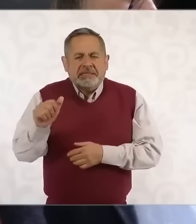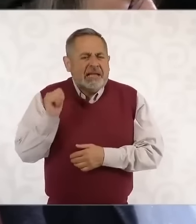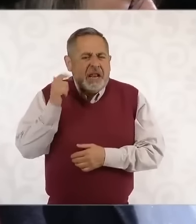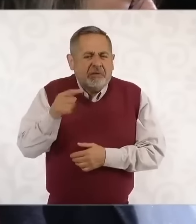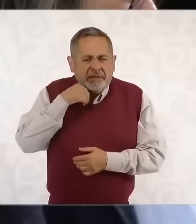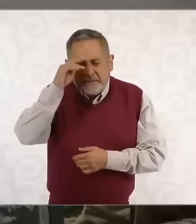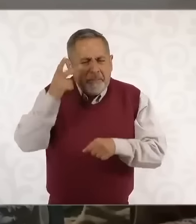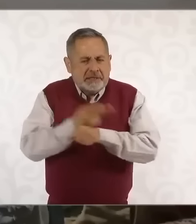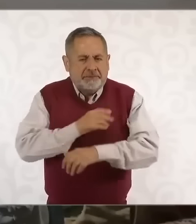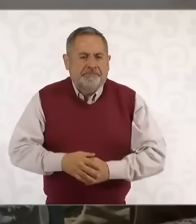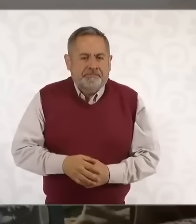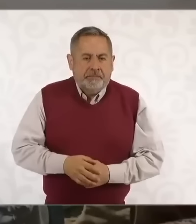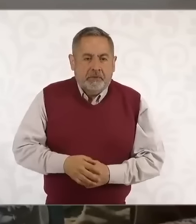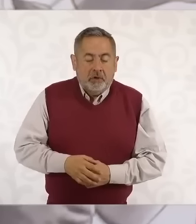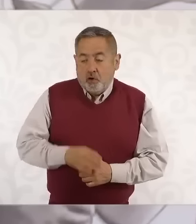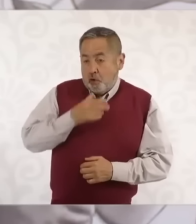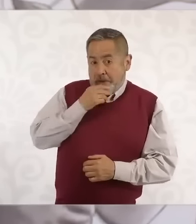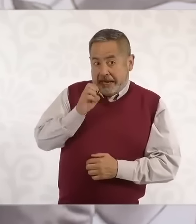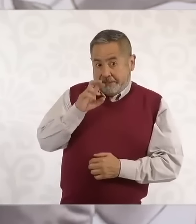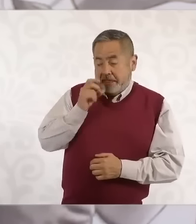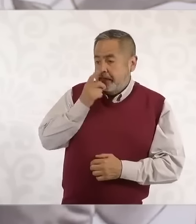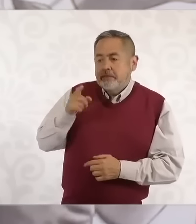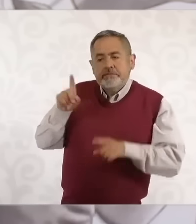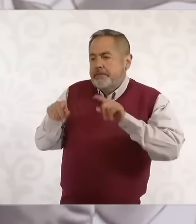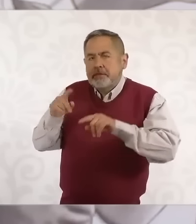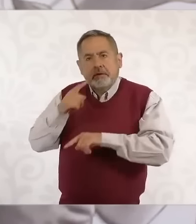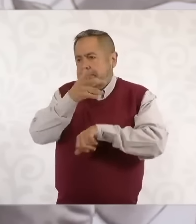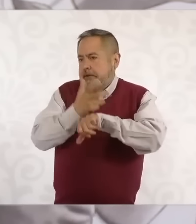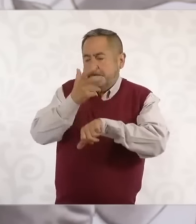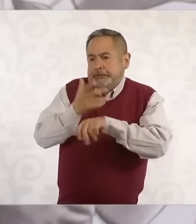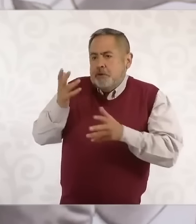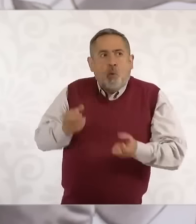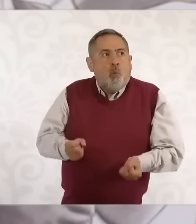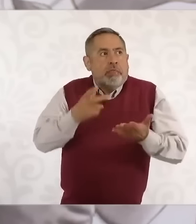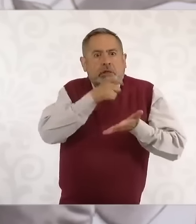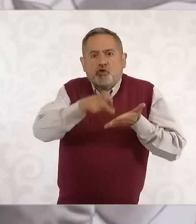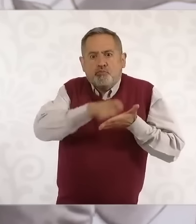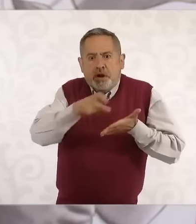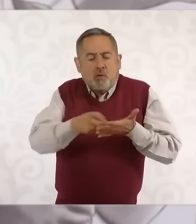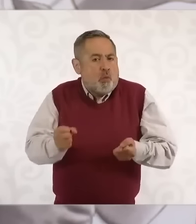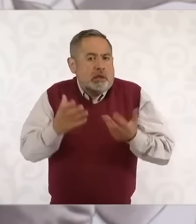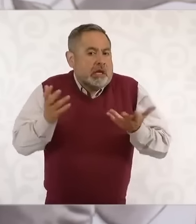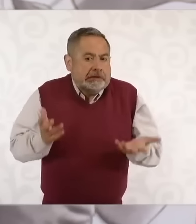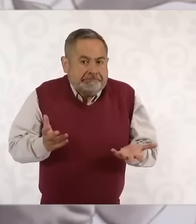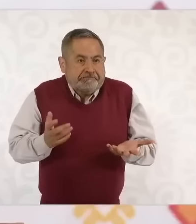Depende la demanda en Estados Unidos, eh, depende cómo se comporte la demanda en los Estados Unidos,